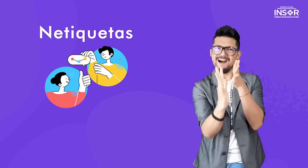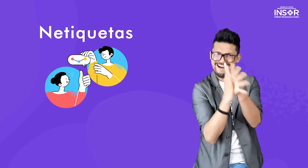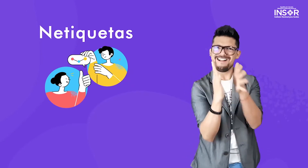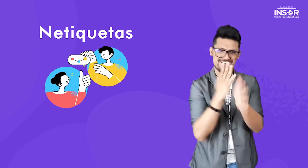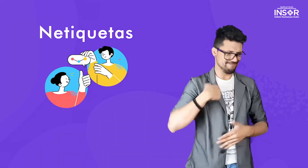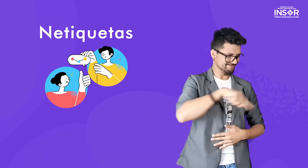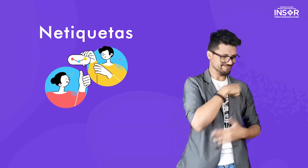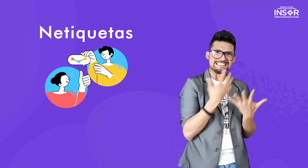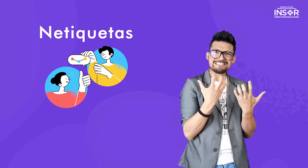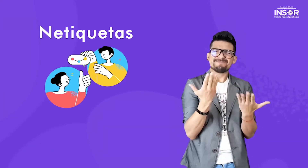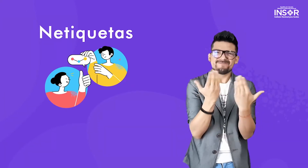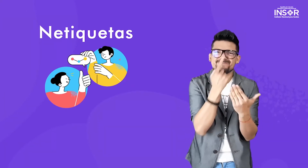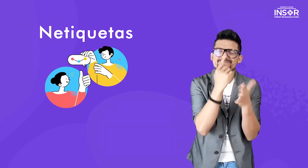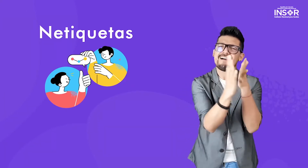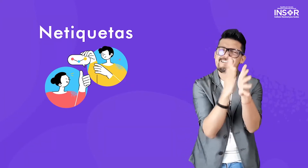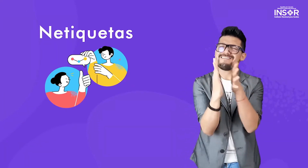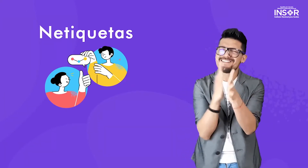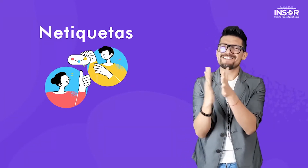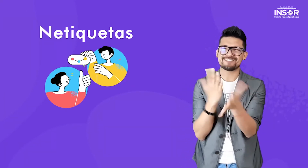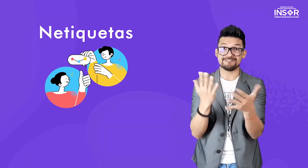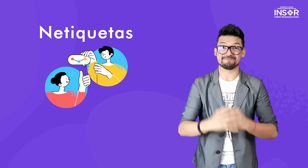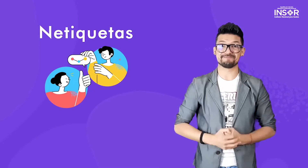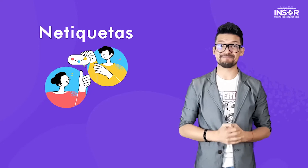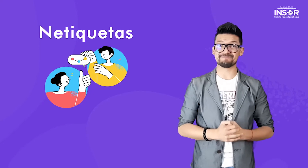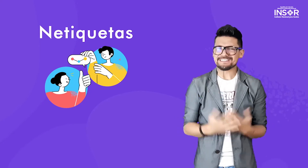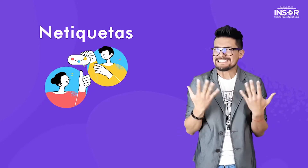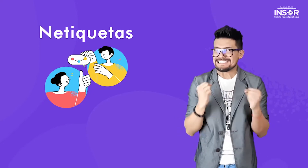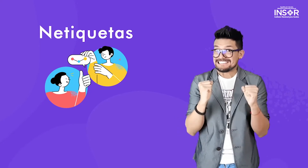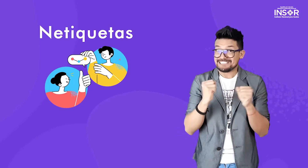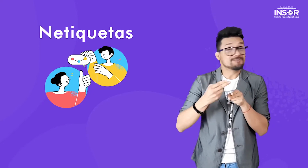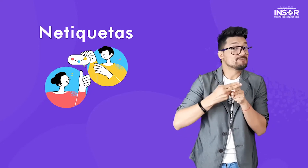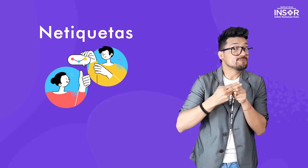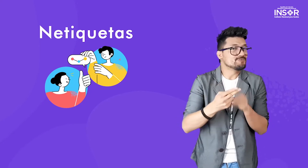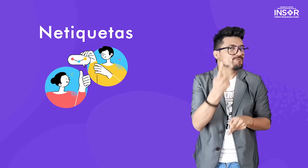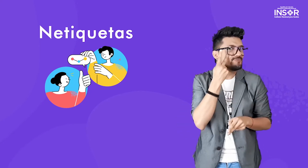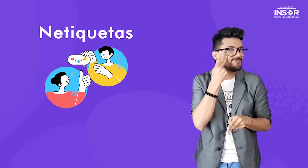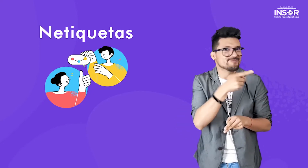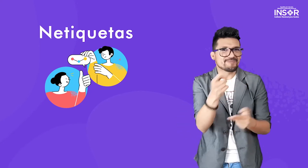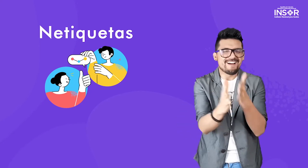¡Anímense! Queremos leerlos, así que esperamos sus comentarios.